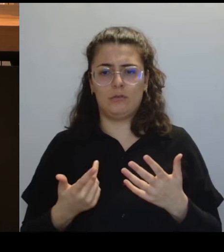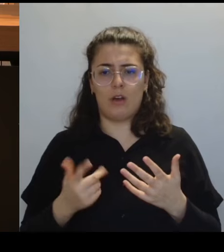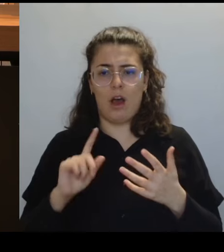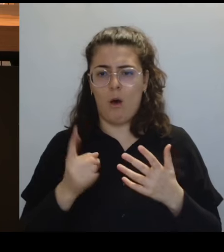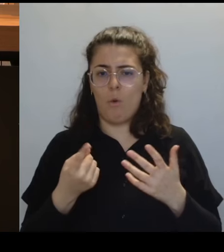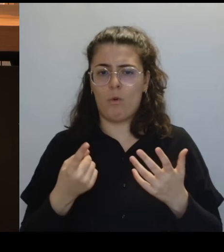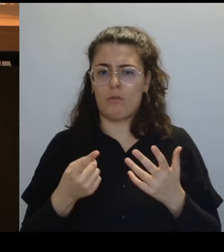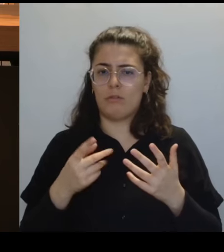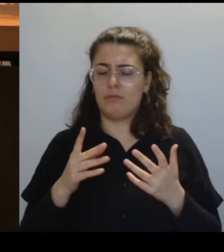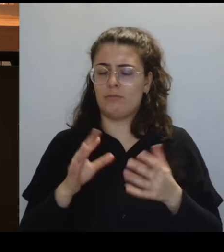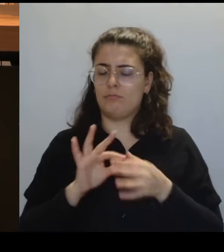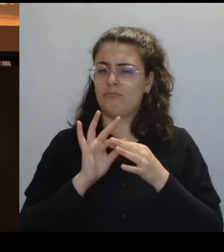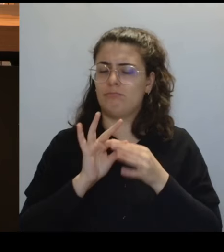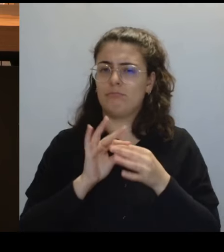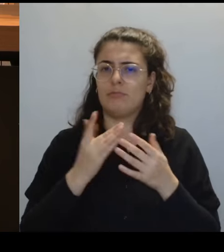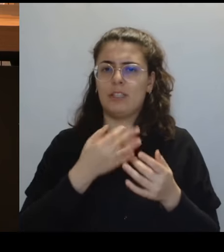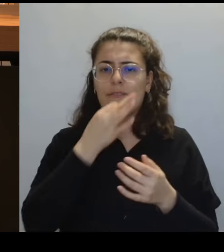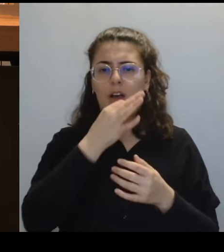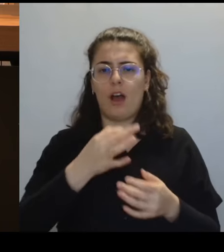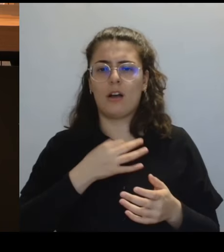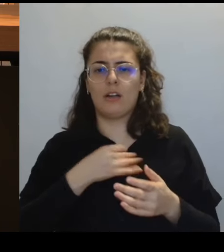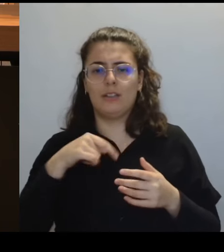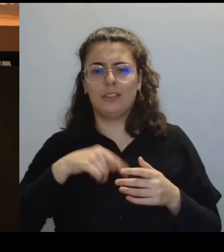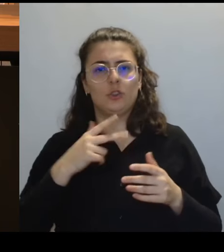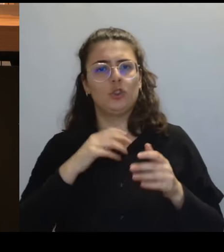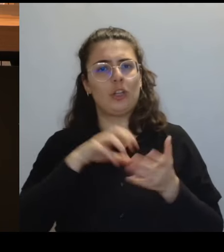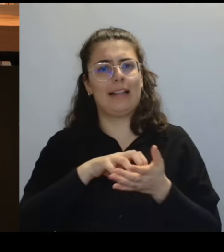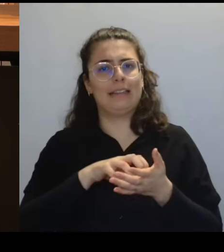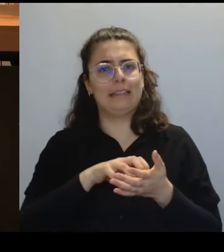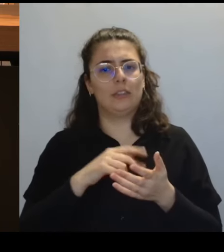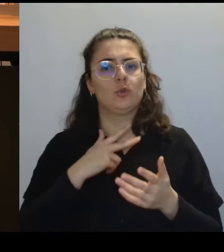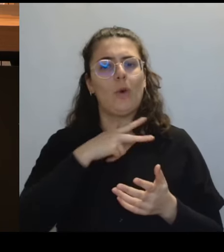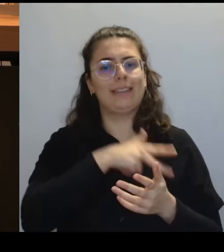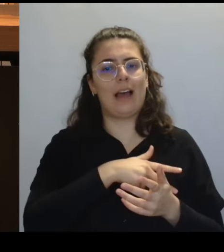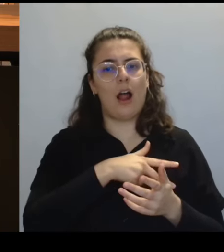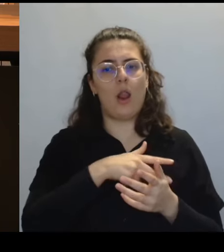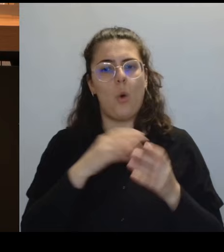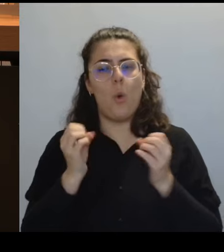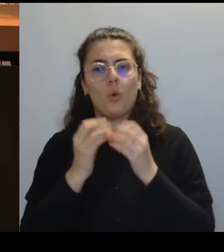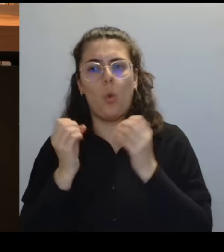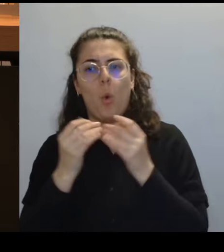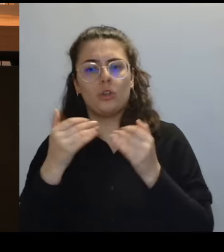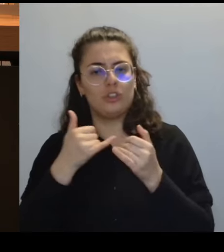Stadt sozial und ökologisch weiterentwickeln. Das zeigt, dass sie also an der Sache